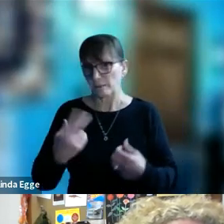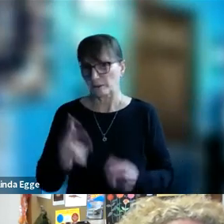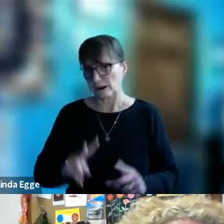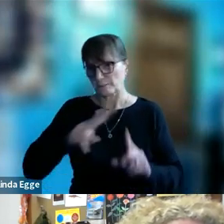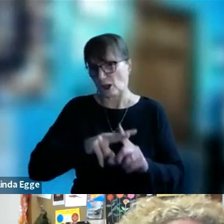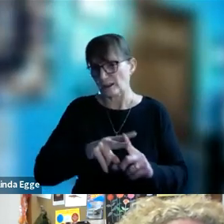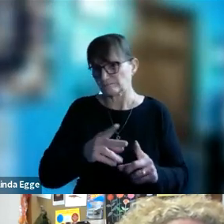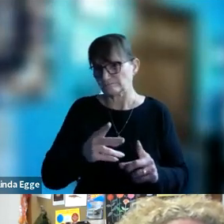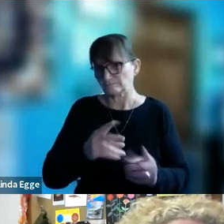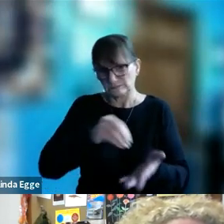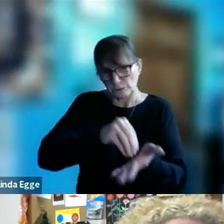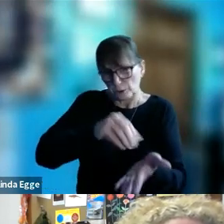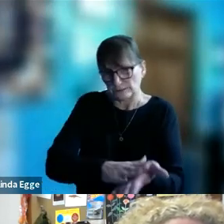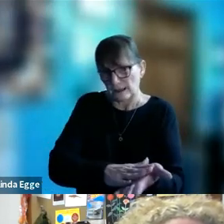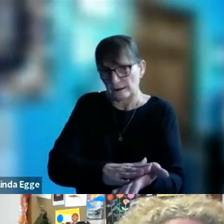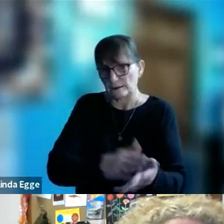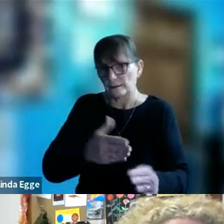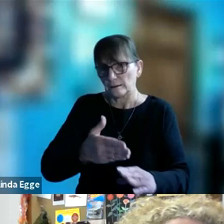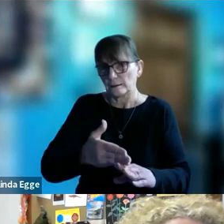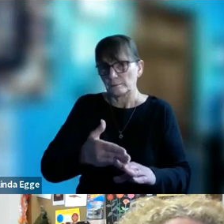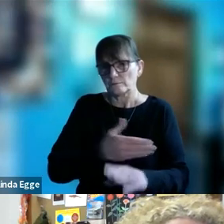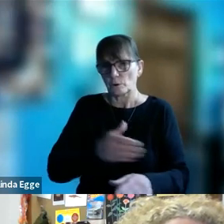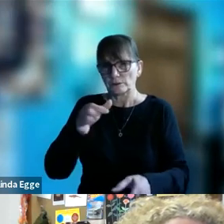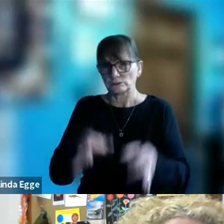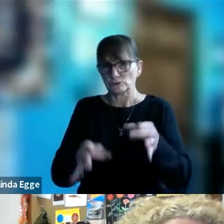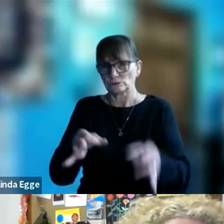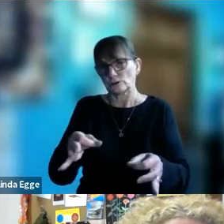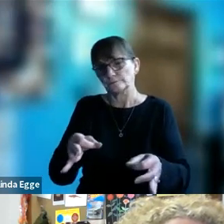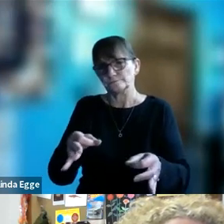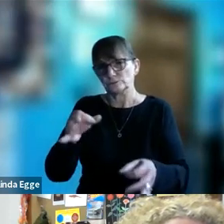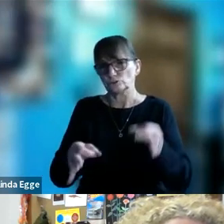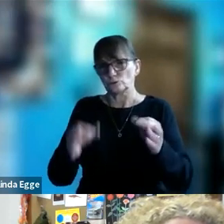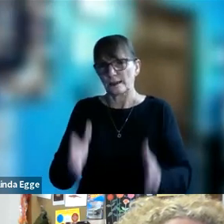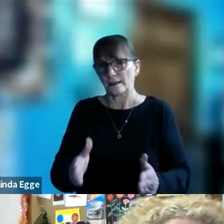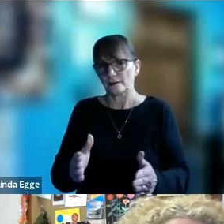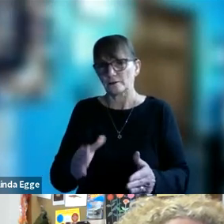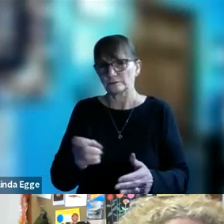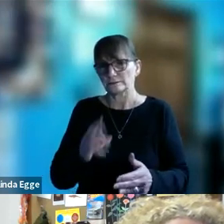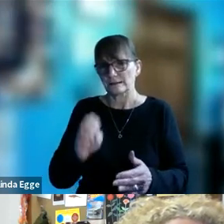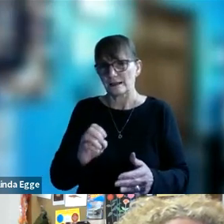incluso antes de que llegue a la carga de casos del adjudicador para tal vez intentar conseguir algunas prestaciones,